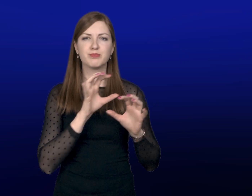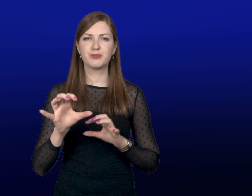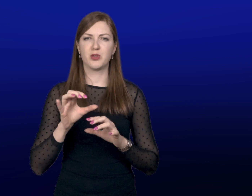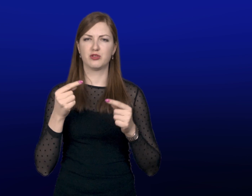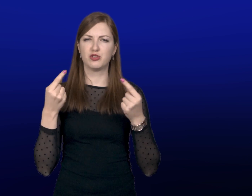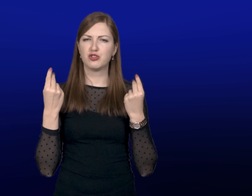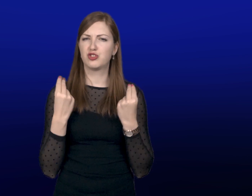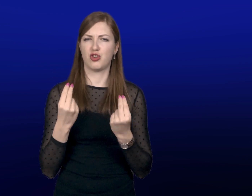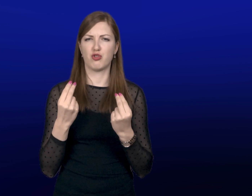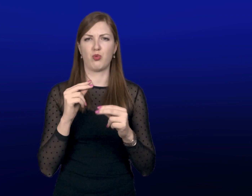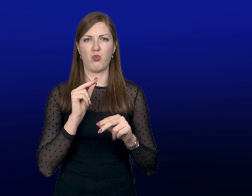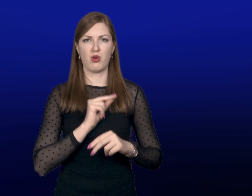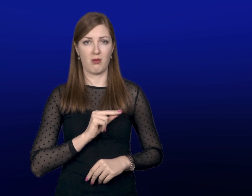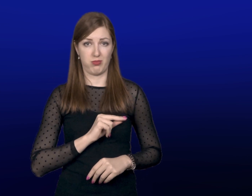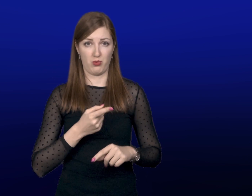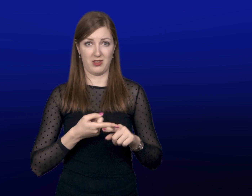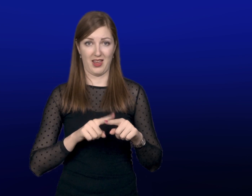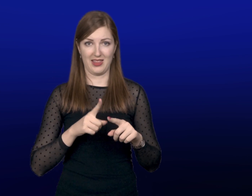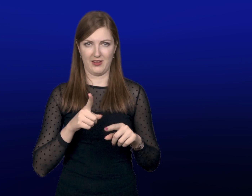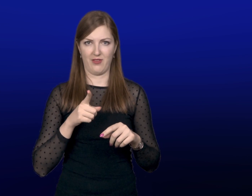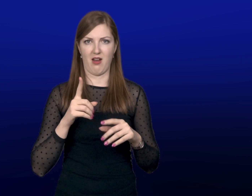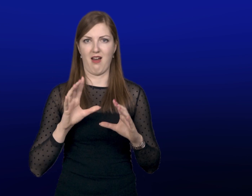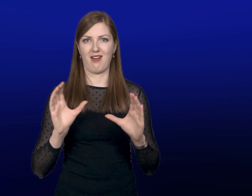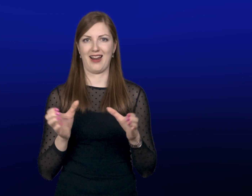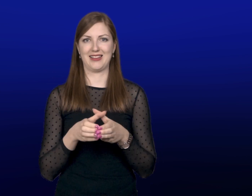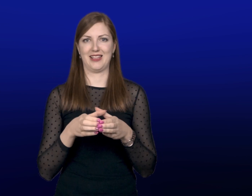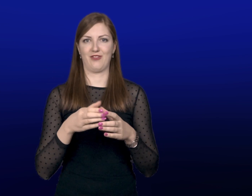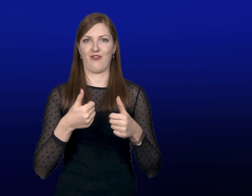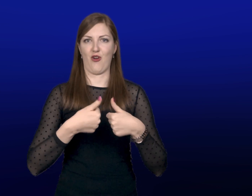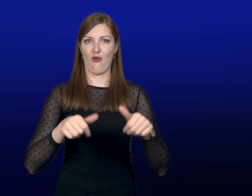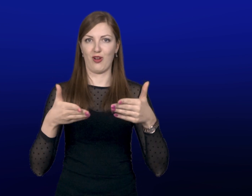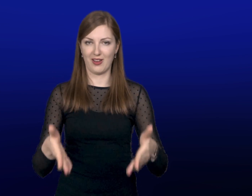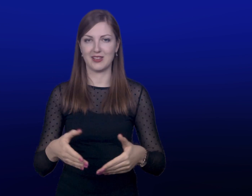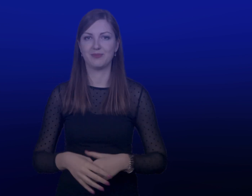и обеспечивала четкую работу этого коллективного органа,